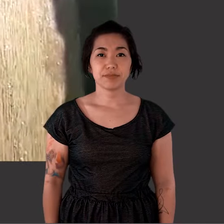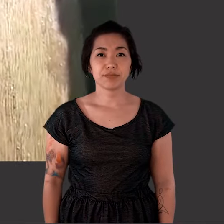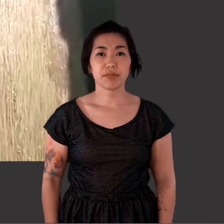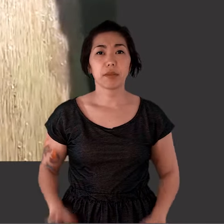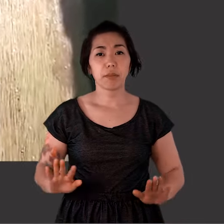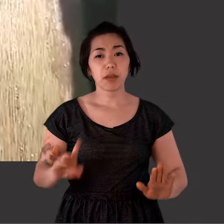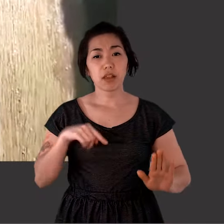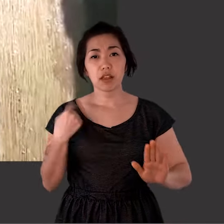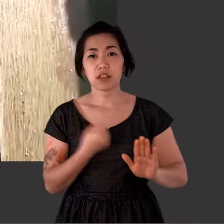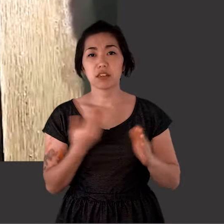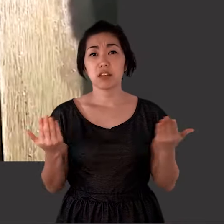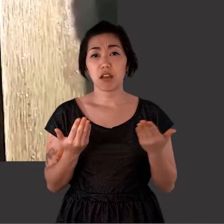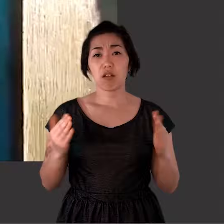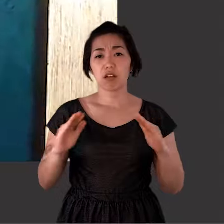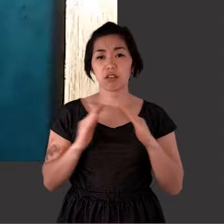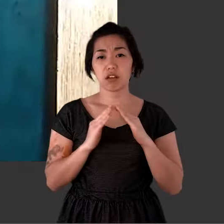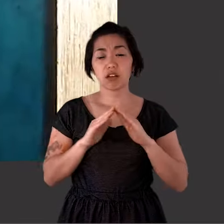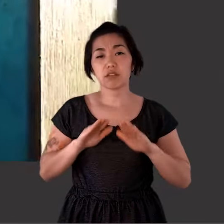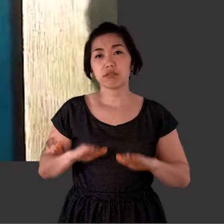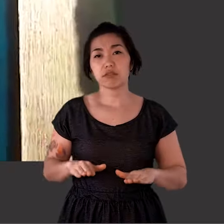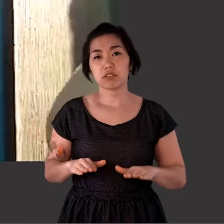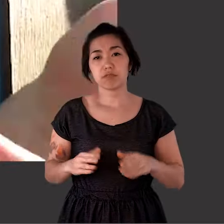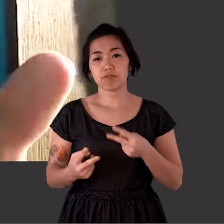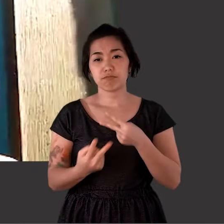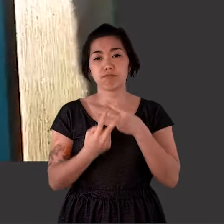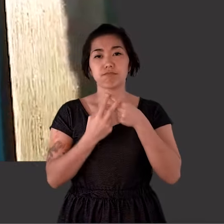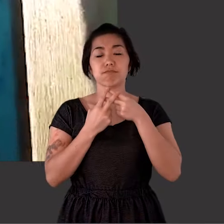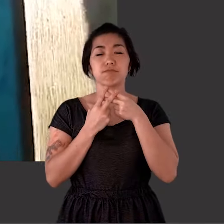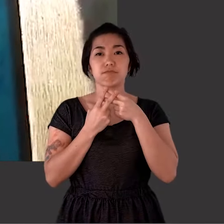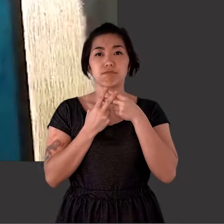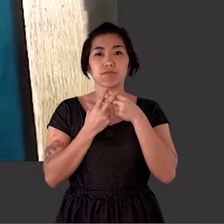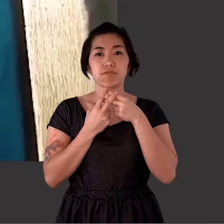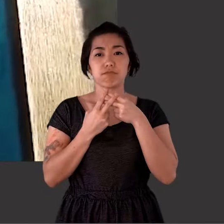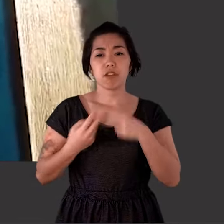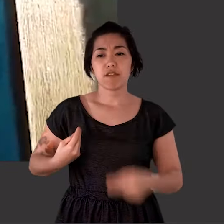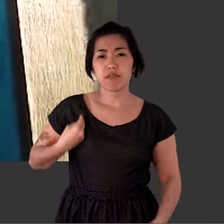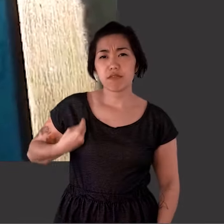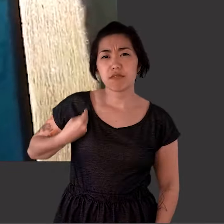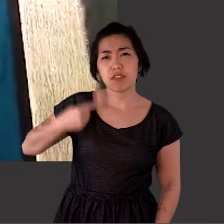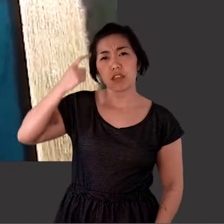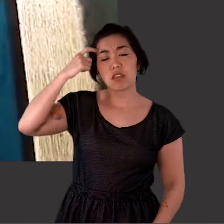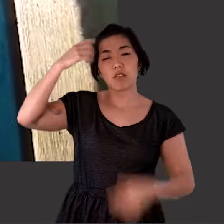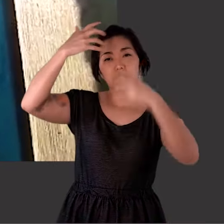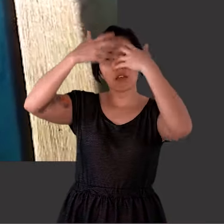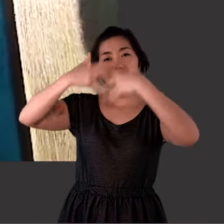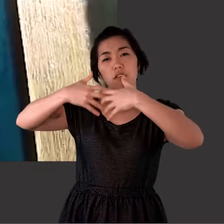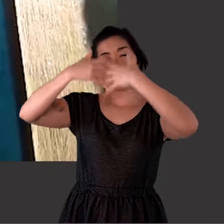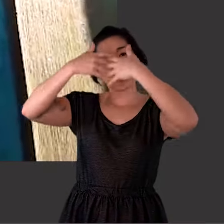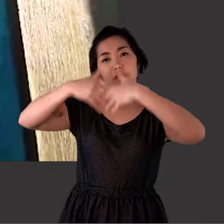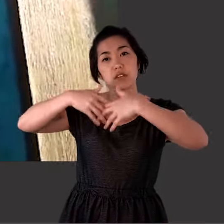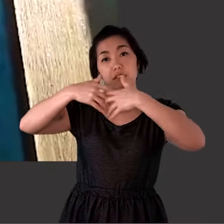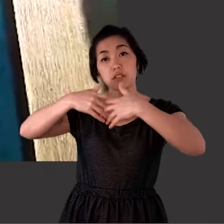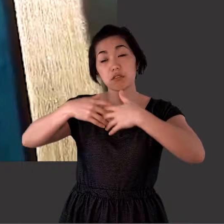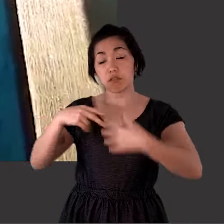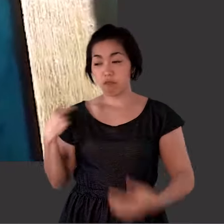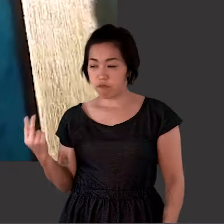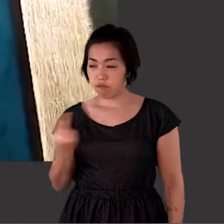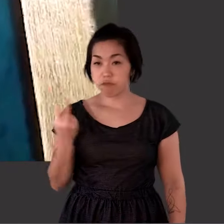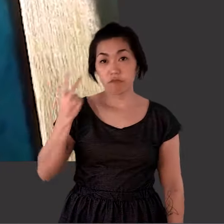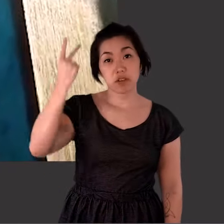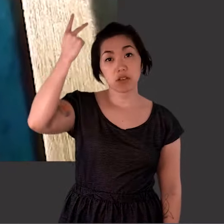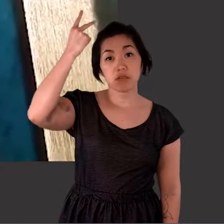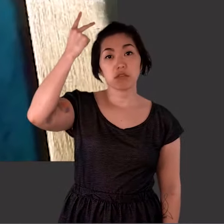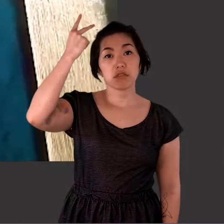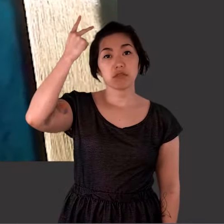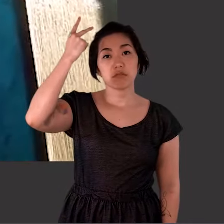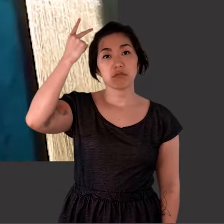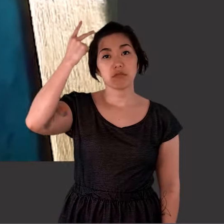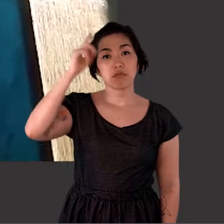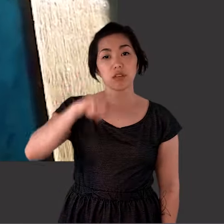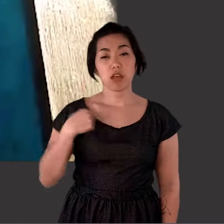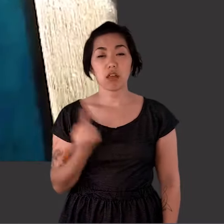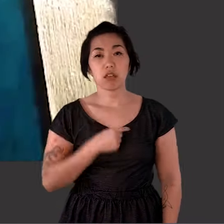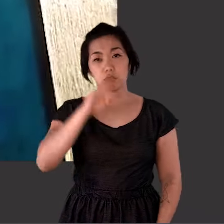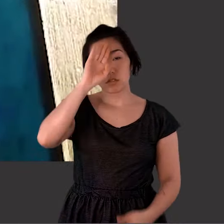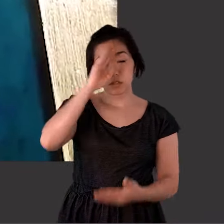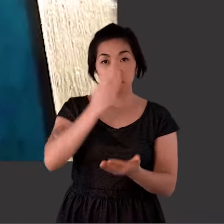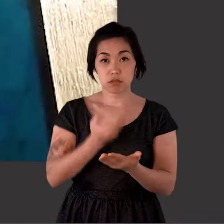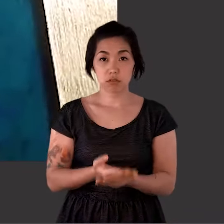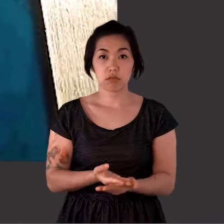Estamos isolados, vivendo e revendo nossos valores, nossas crenças..